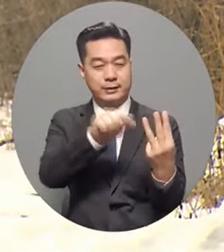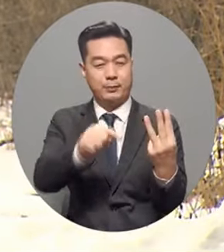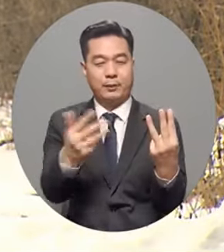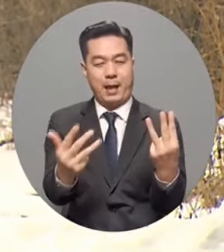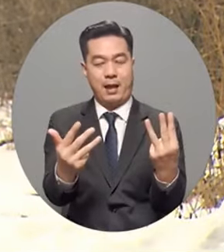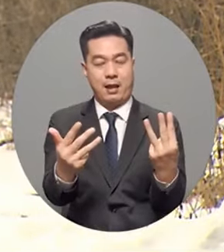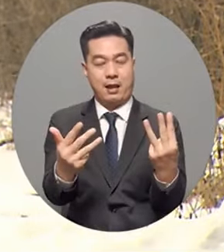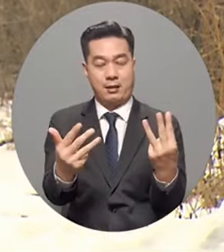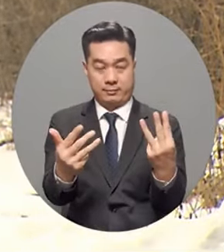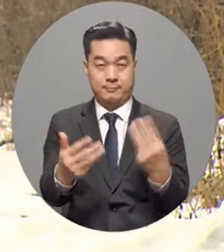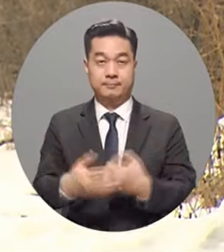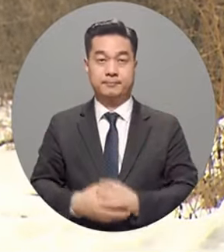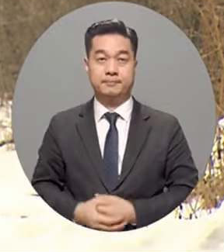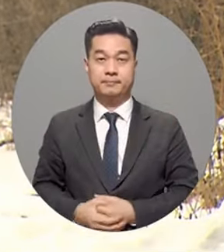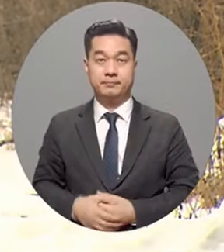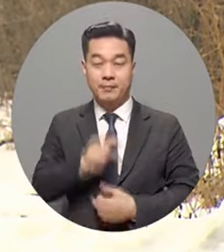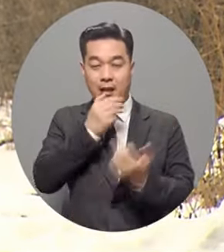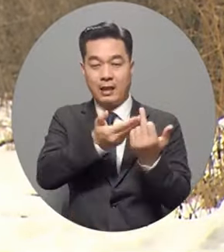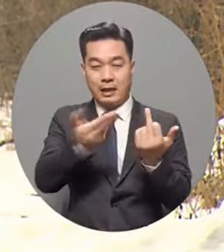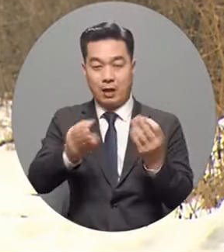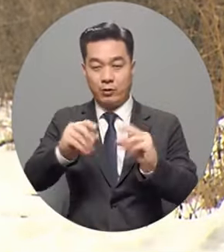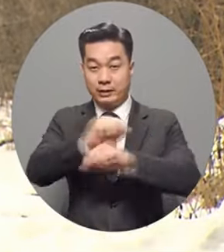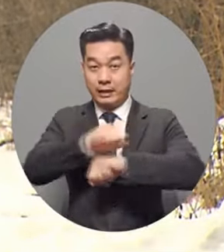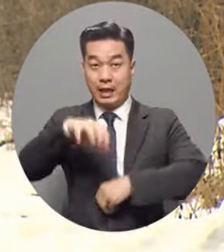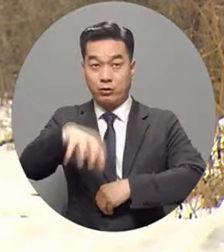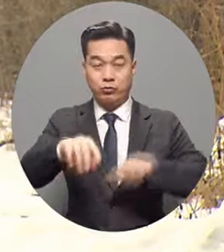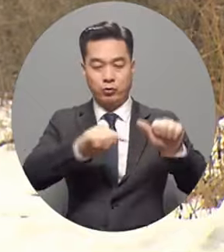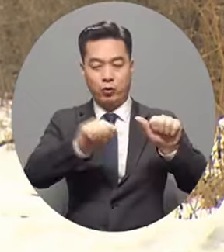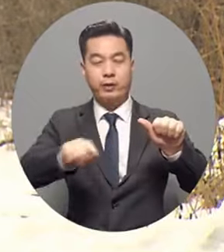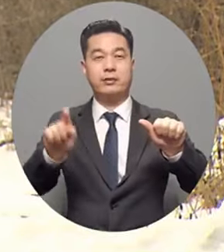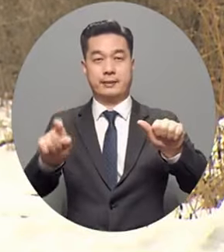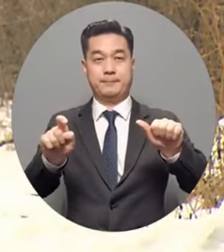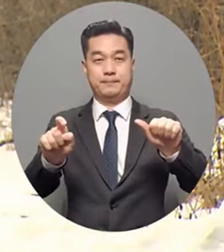되겠고요.